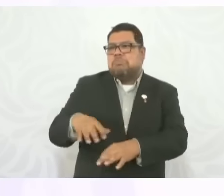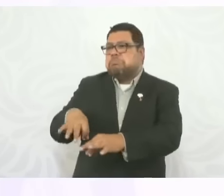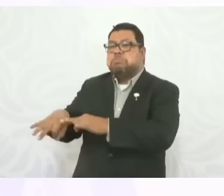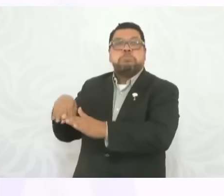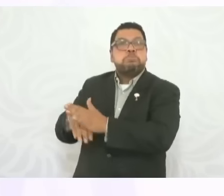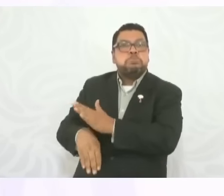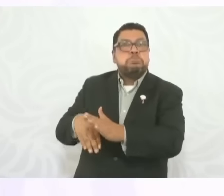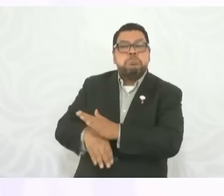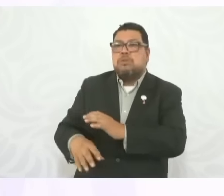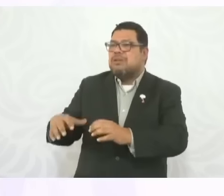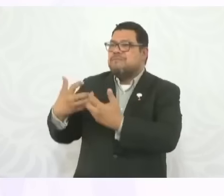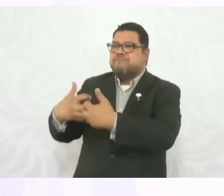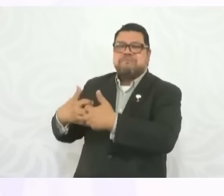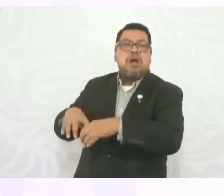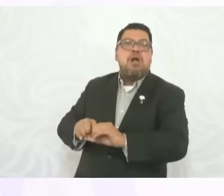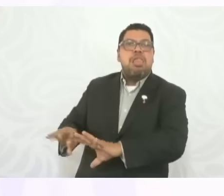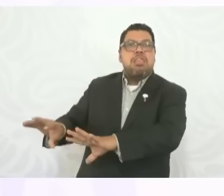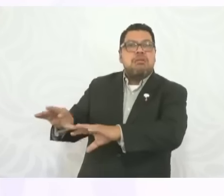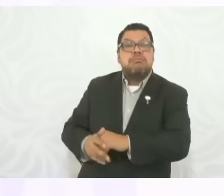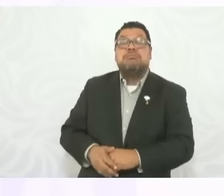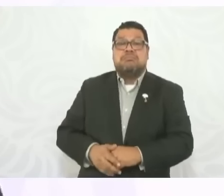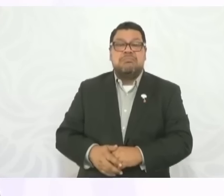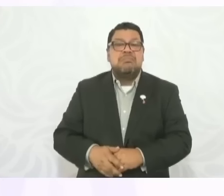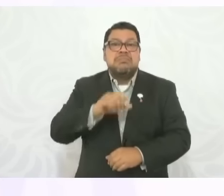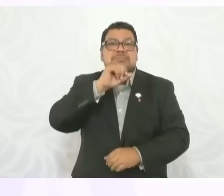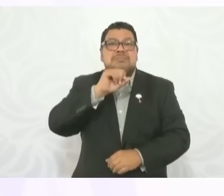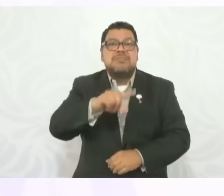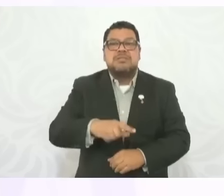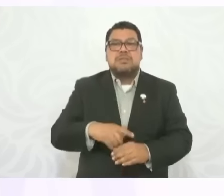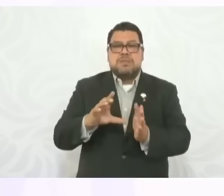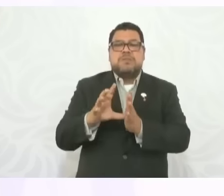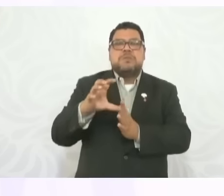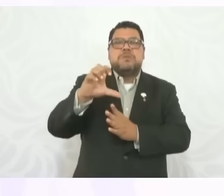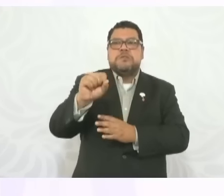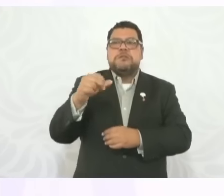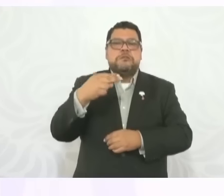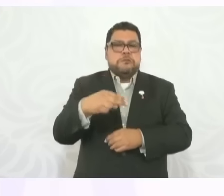abandonaron las refinerías y además le cambiaron en la Constitución el nombre a la empresa para